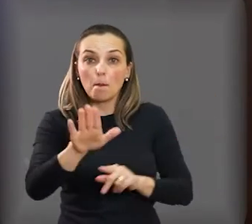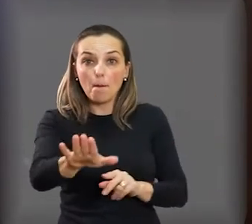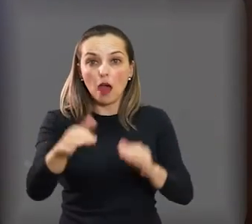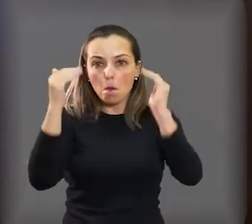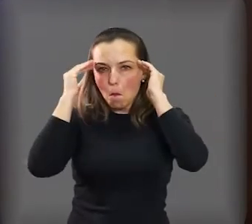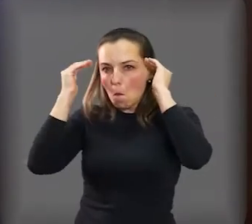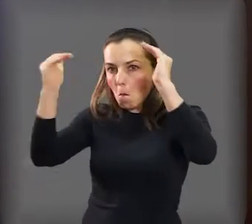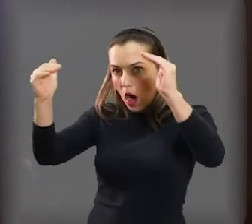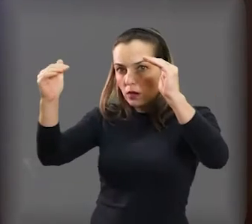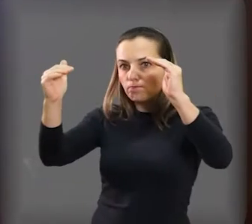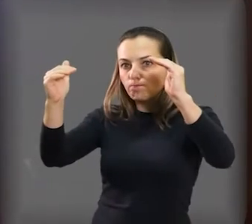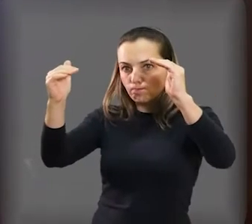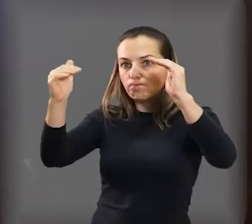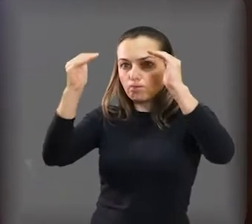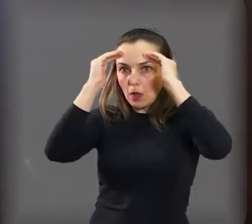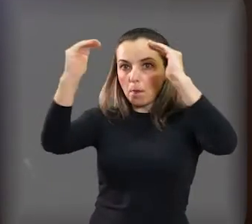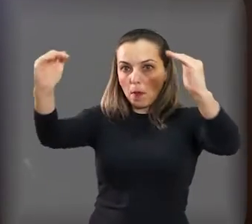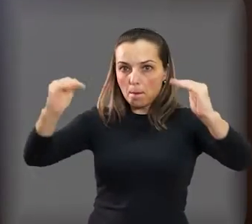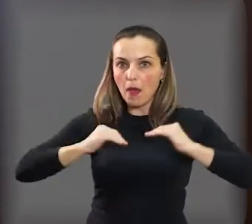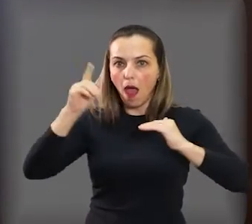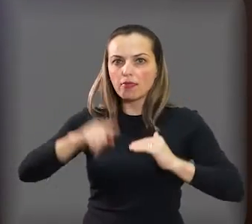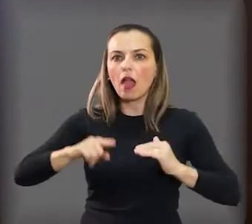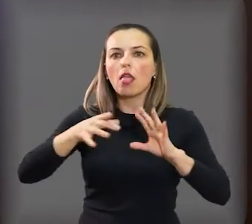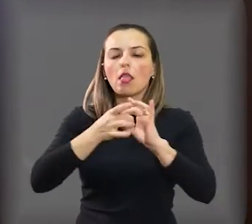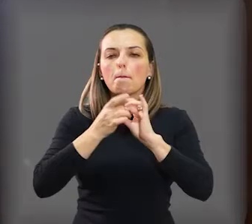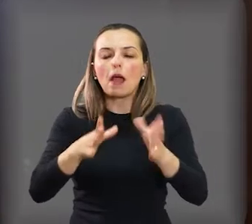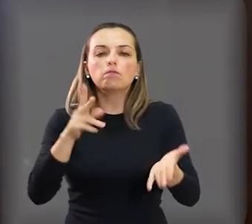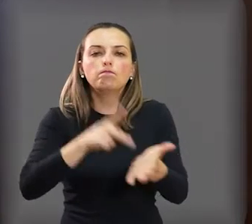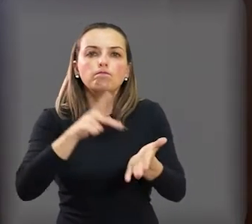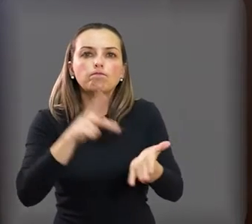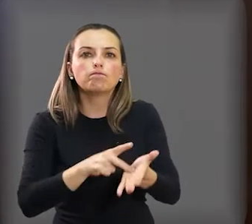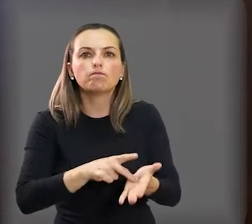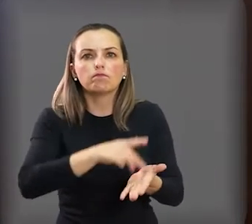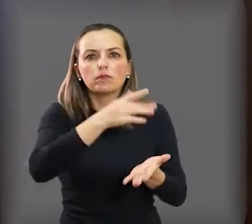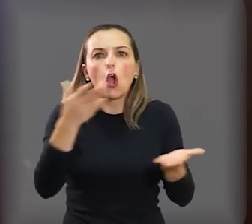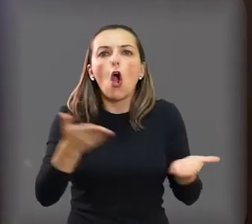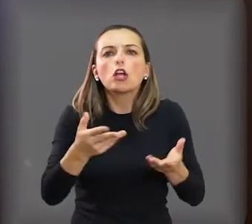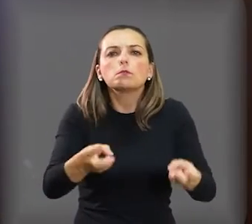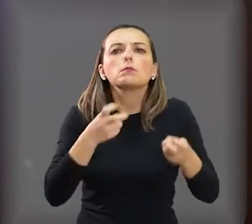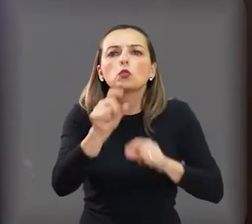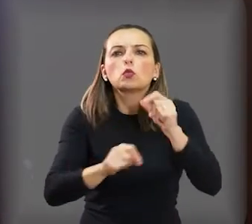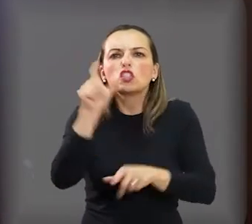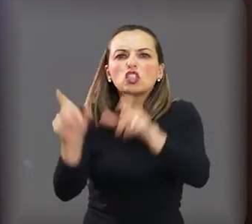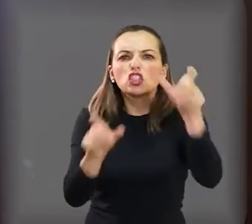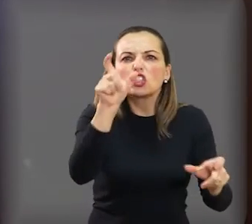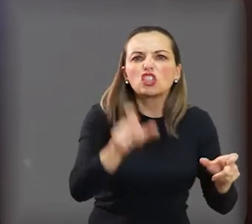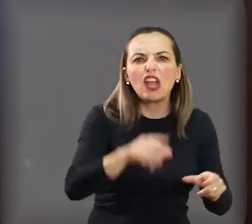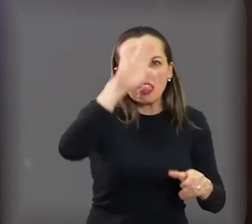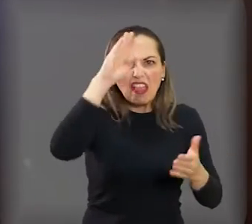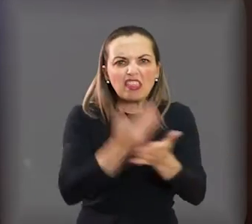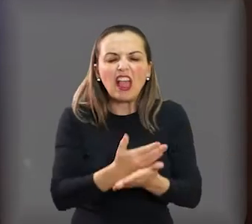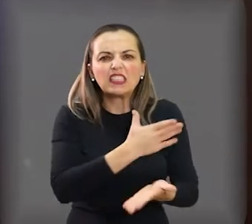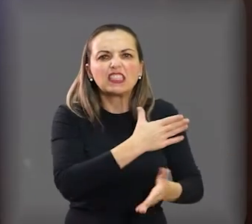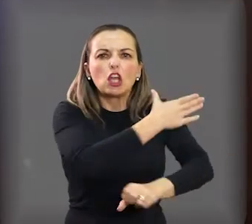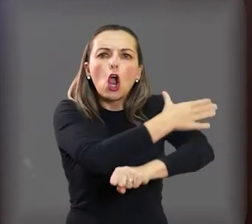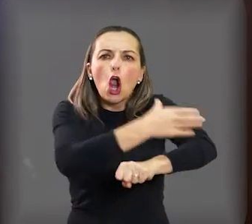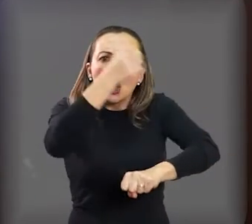golpe, que não houve ditadura, que não houve sofrimento, que pessoas perderam o seu direito de representação, porque quando